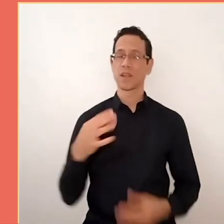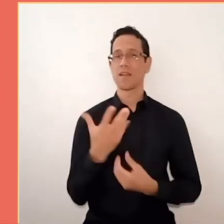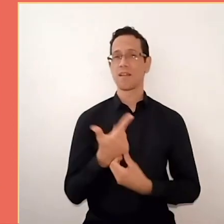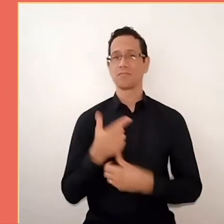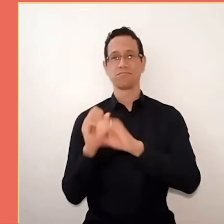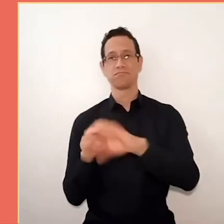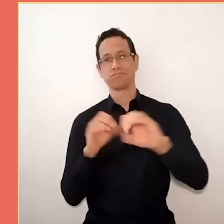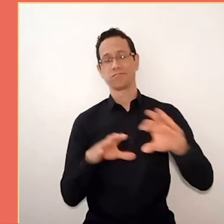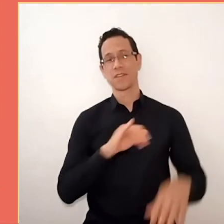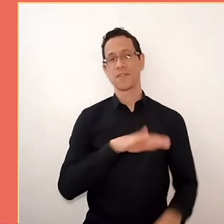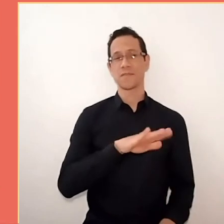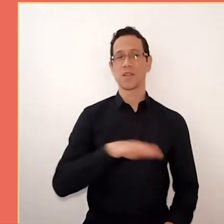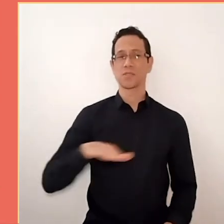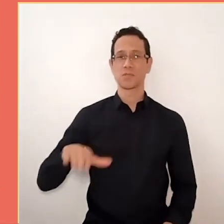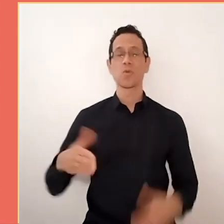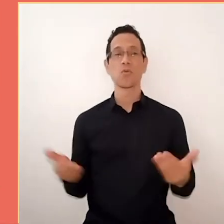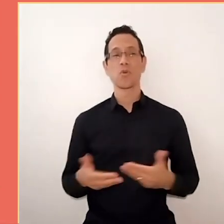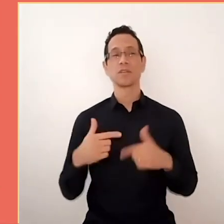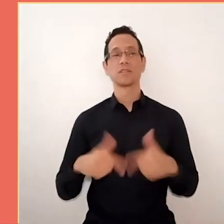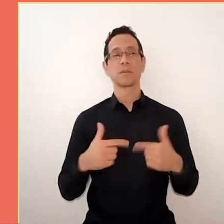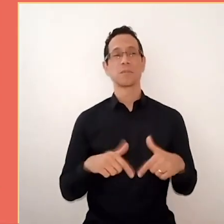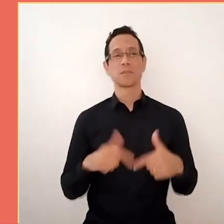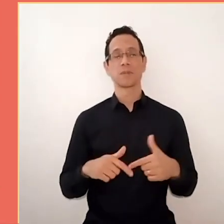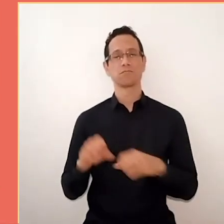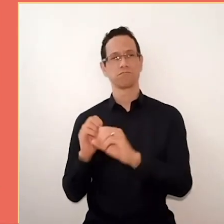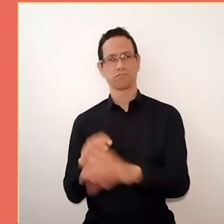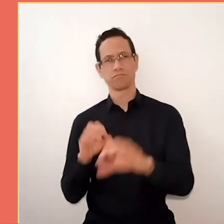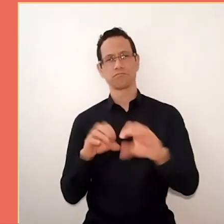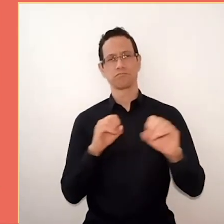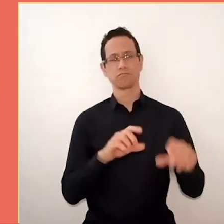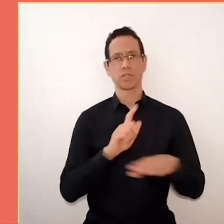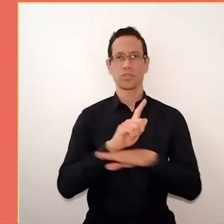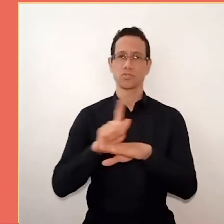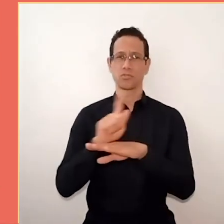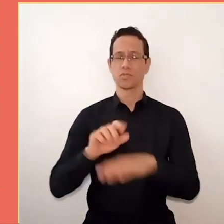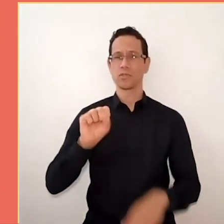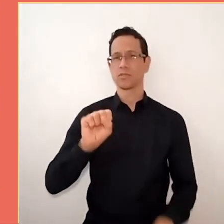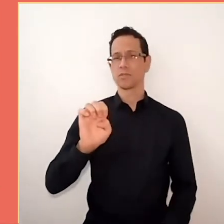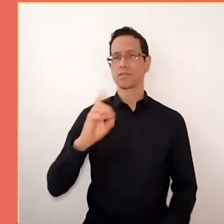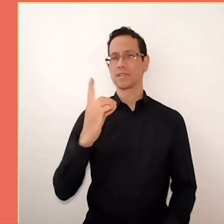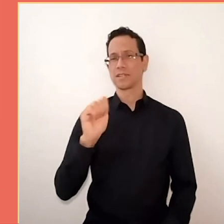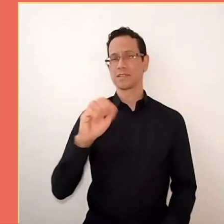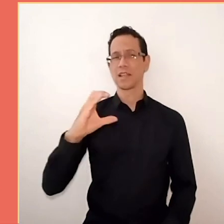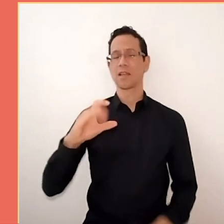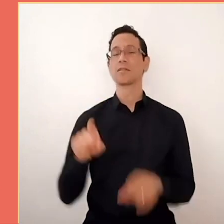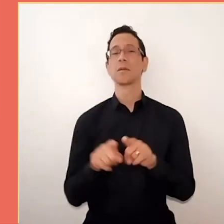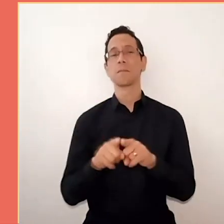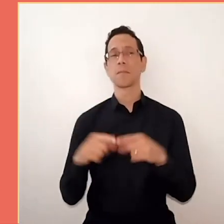Hoje ela trabalha como formadora de gestores do CEDAC, e também trabalha em outros projetos.